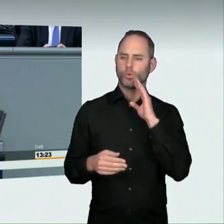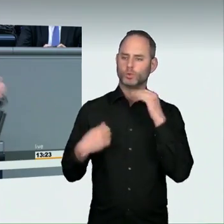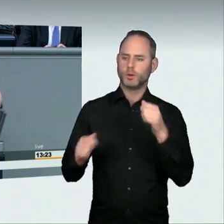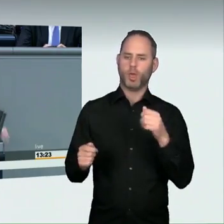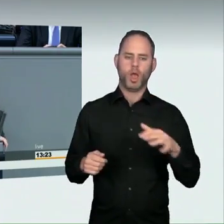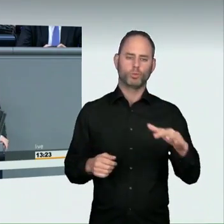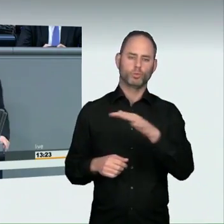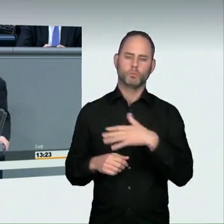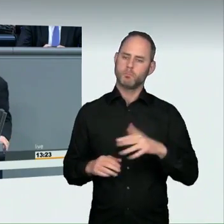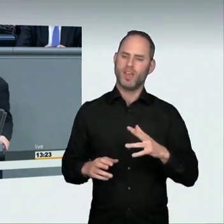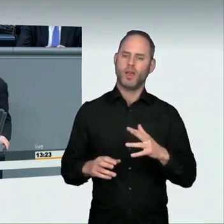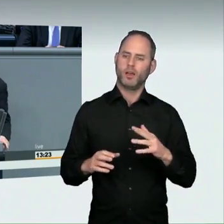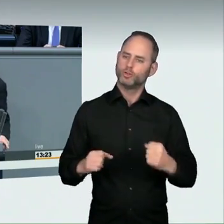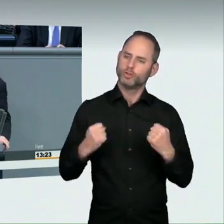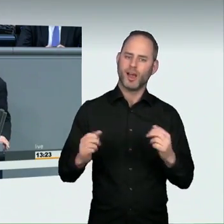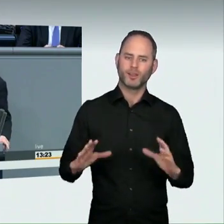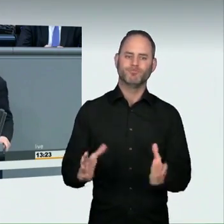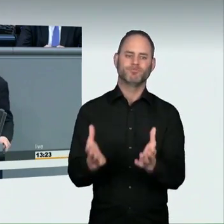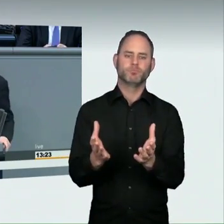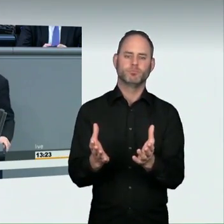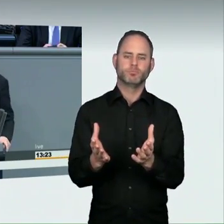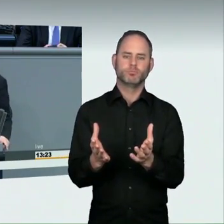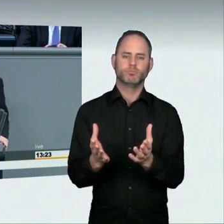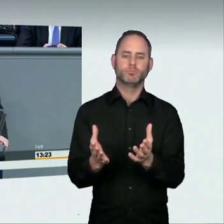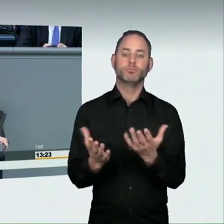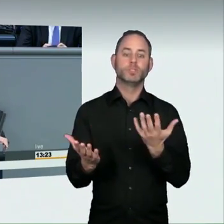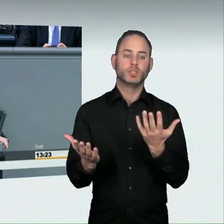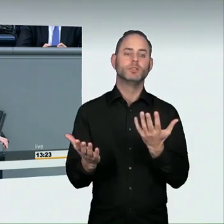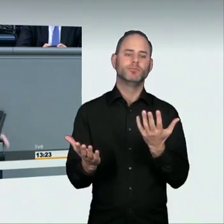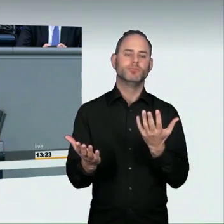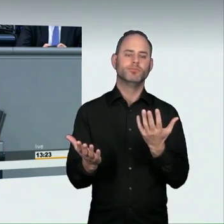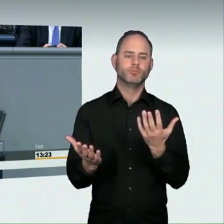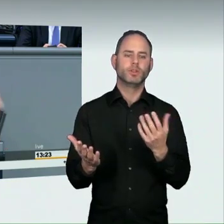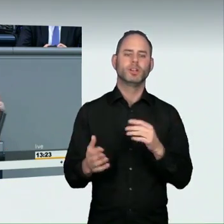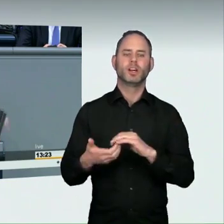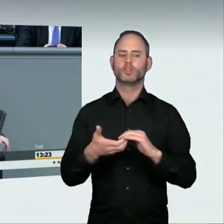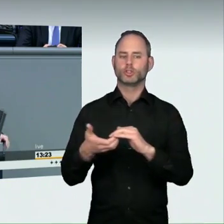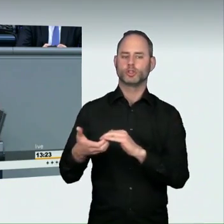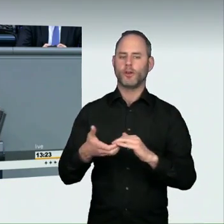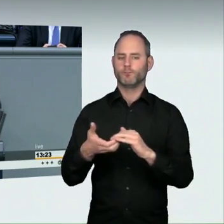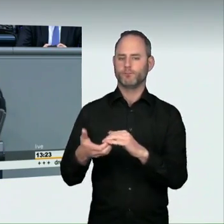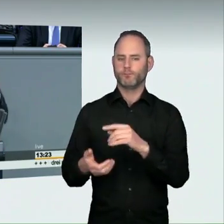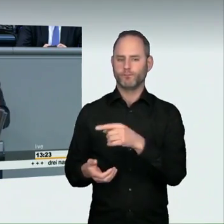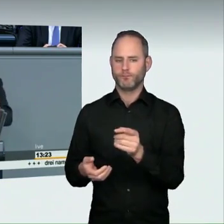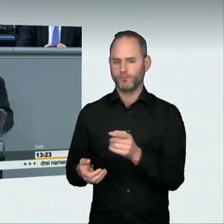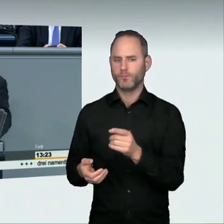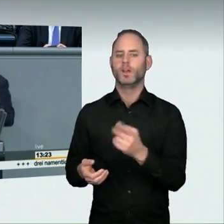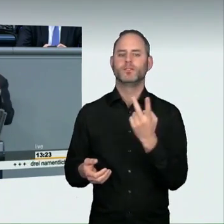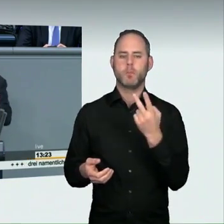gehören nur 2 Millionen den Genossenschaften, und 2 Millionen sind in der Hand der kommunalen Wohnungsunternehmen. Wir müssen dafür sorgen, dass dieser Anteil größer wird